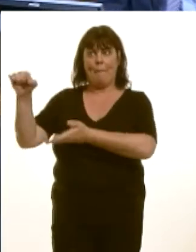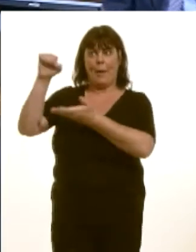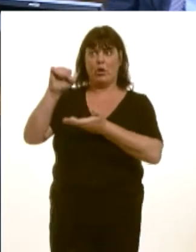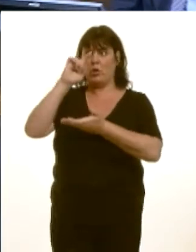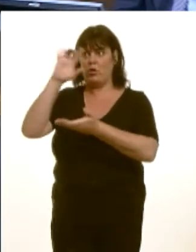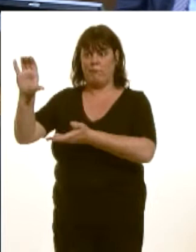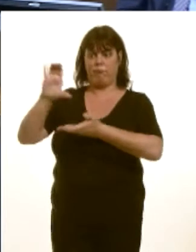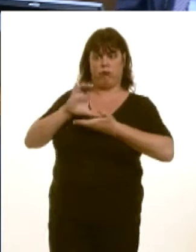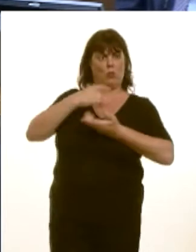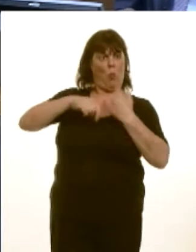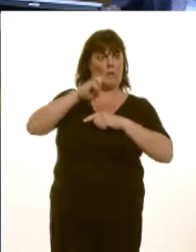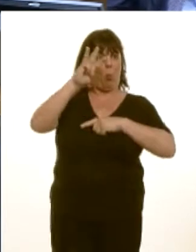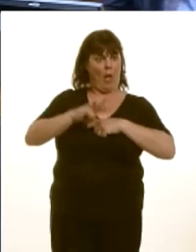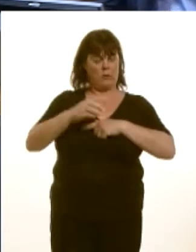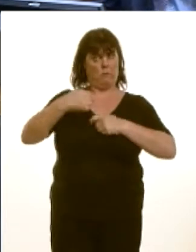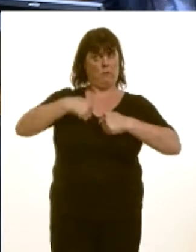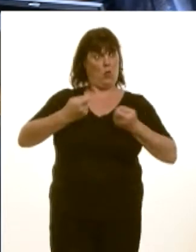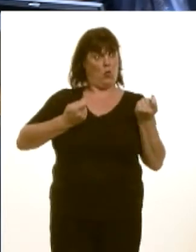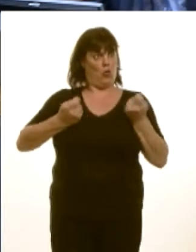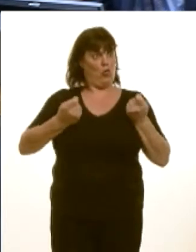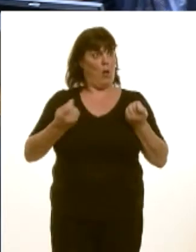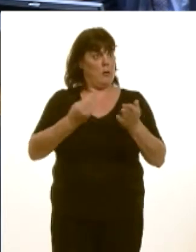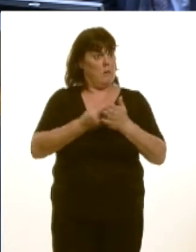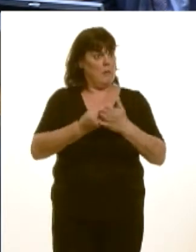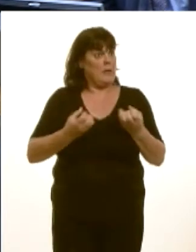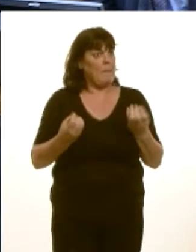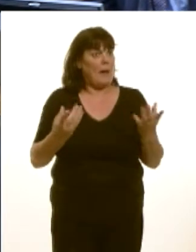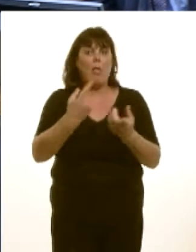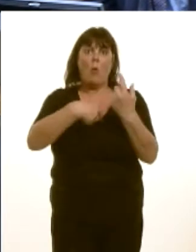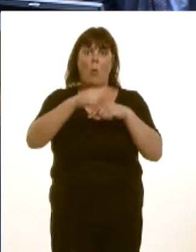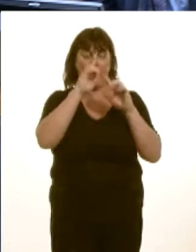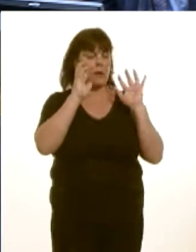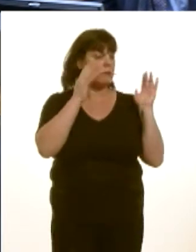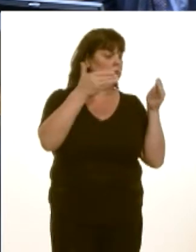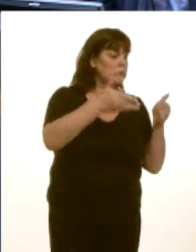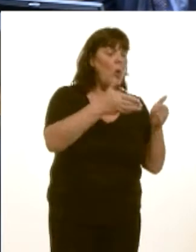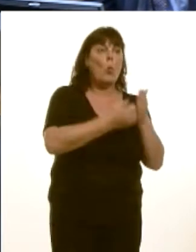Wedyn, byddai’n bosibl ystyried gorsaf Aberdaugleddau a rhai eraill er mwyn sicrhau eu bod yn cael eu huwchraddio.